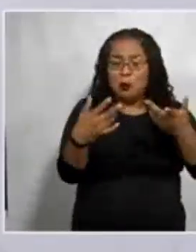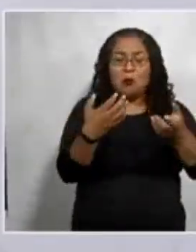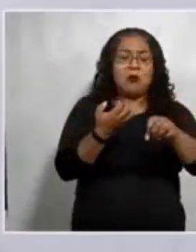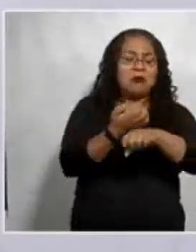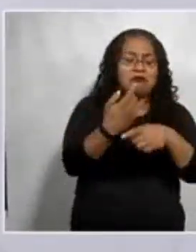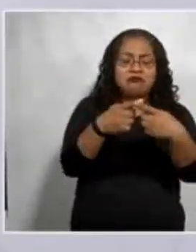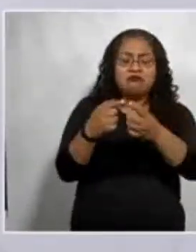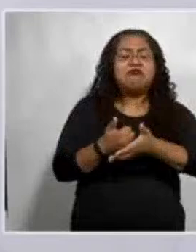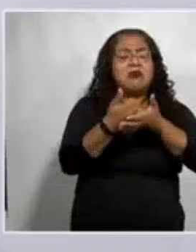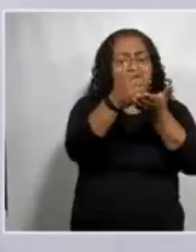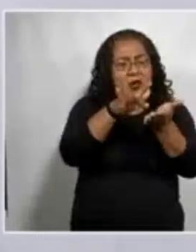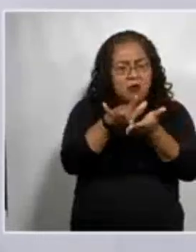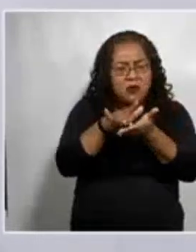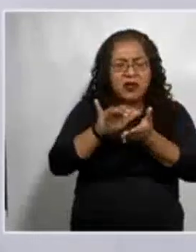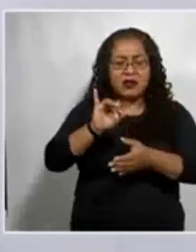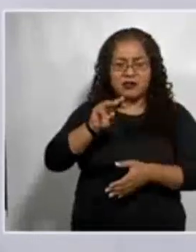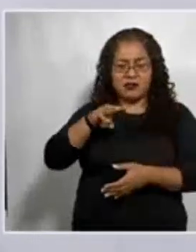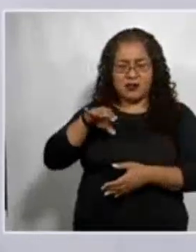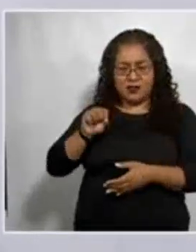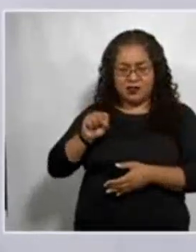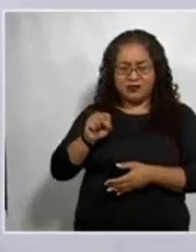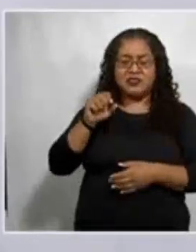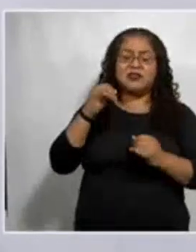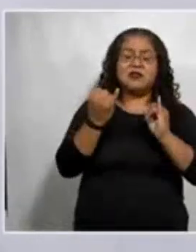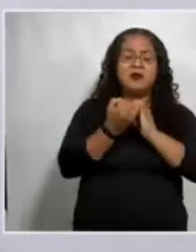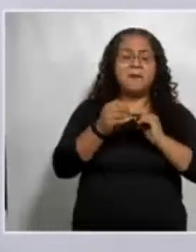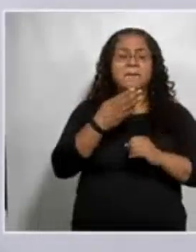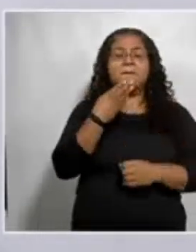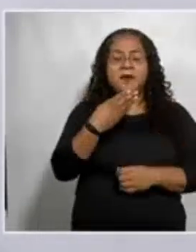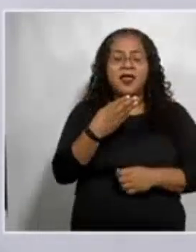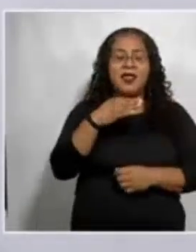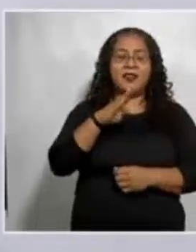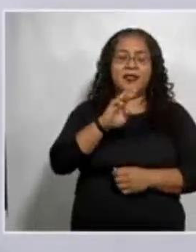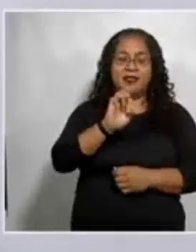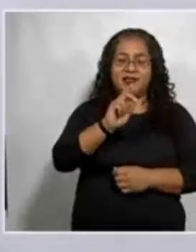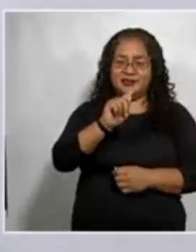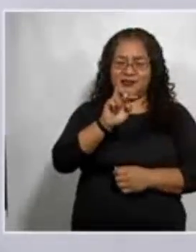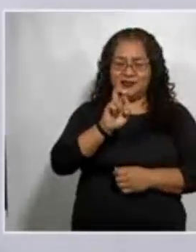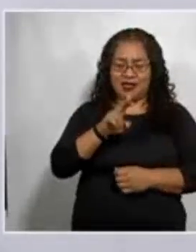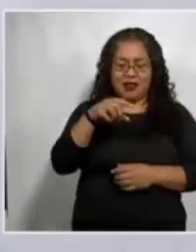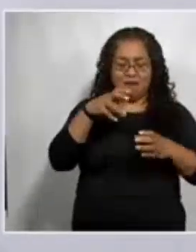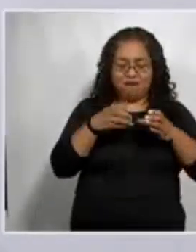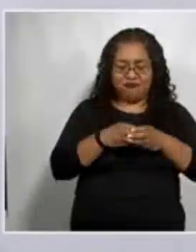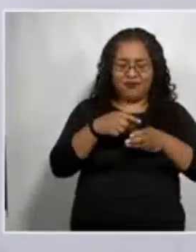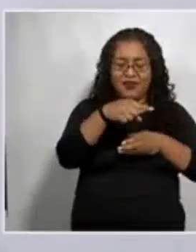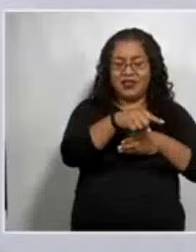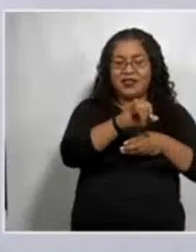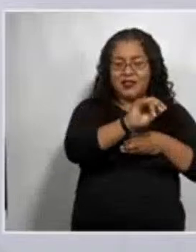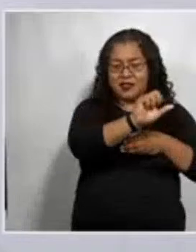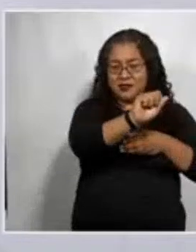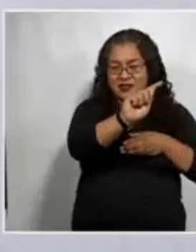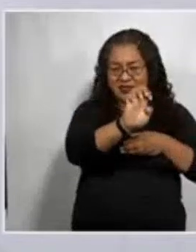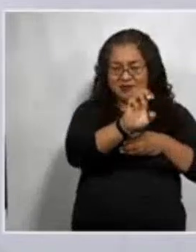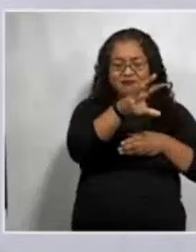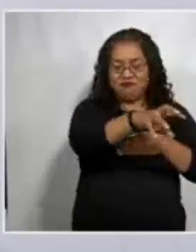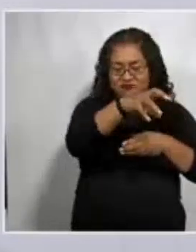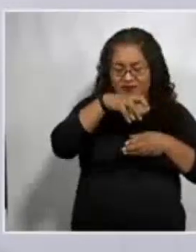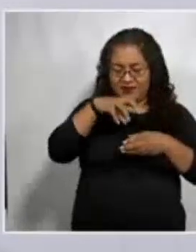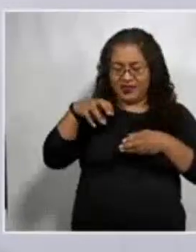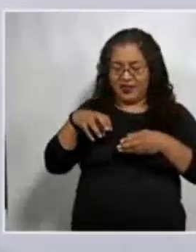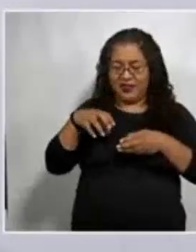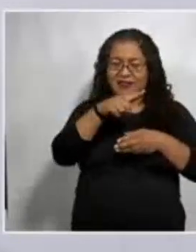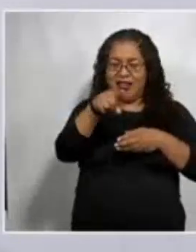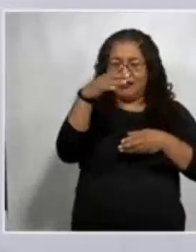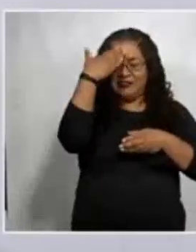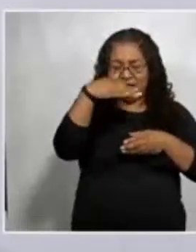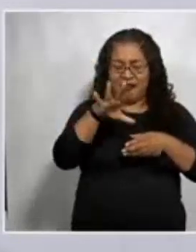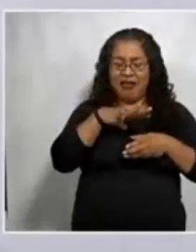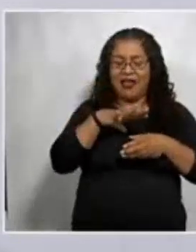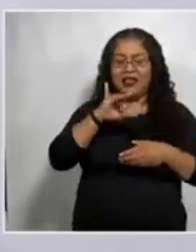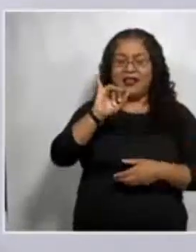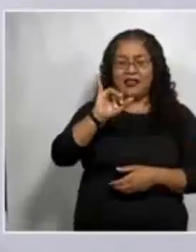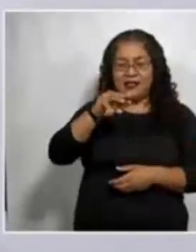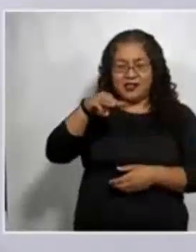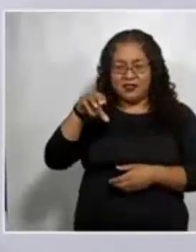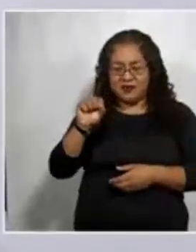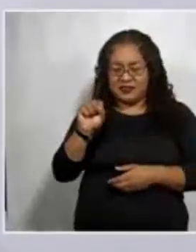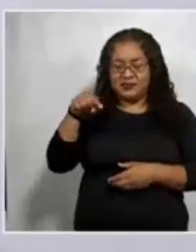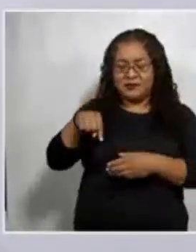el ISTE y el IMS Bienestar. El IMS, como saben, pues es para los trabajadores y trabajadoras que